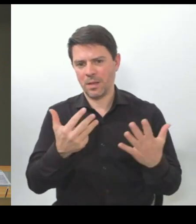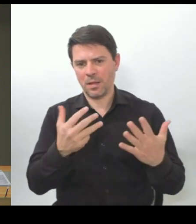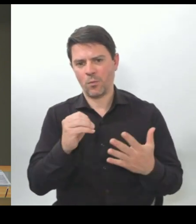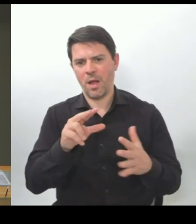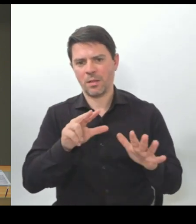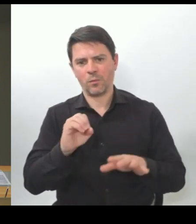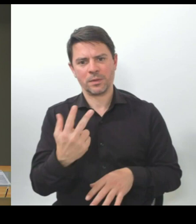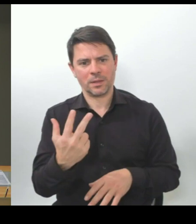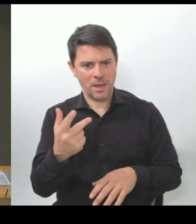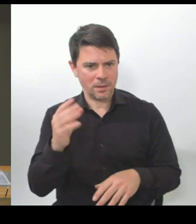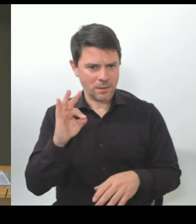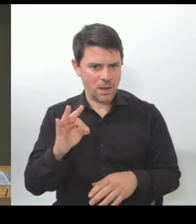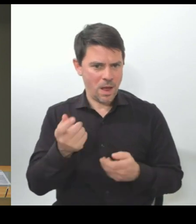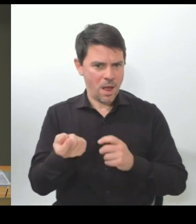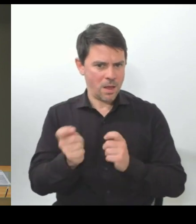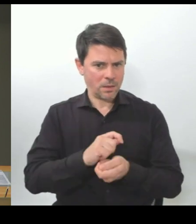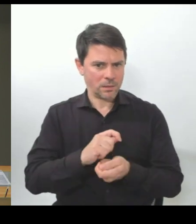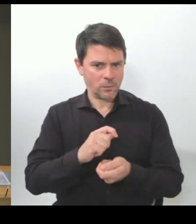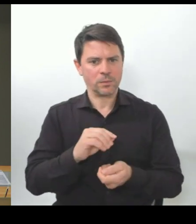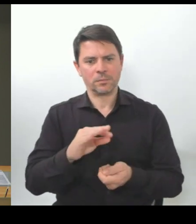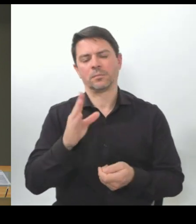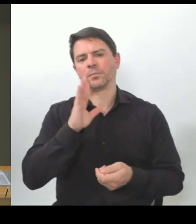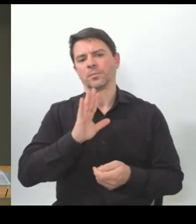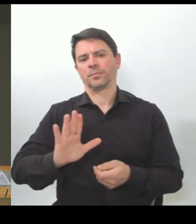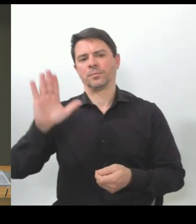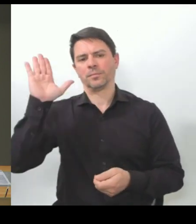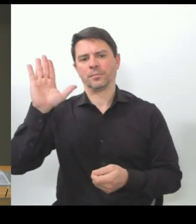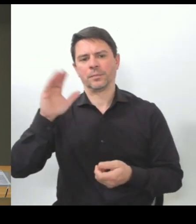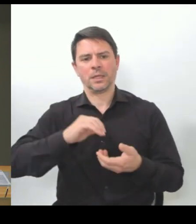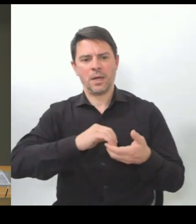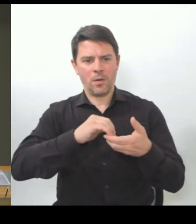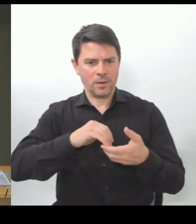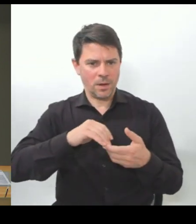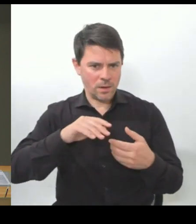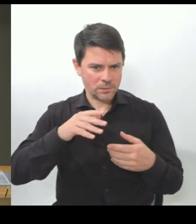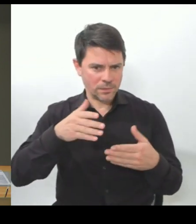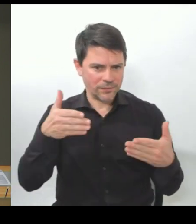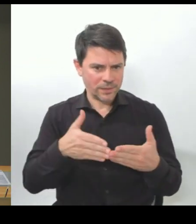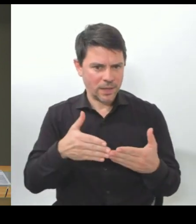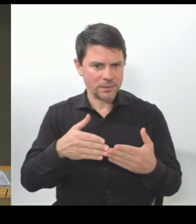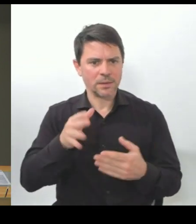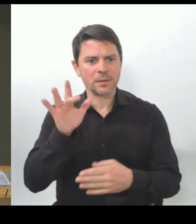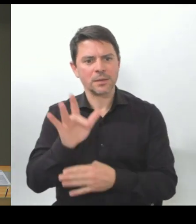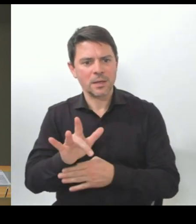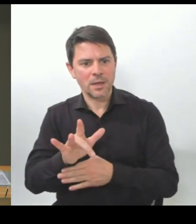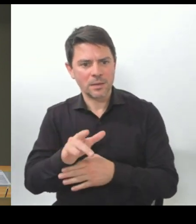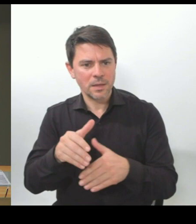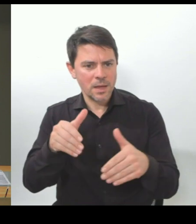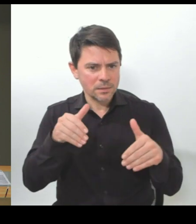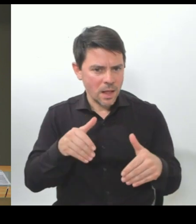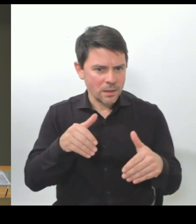mehr Funktions Gebäude für das Museumsdorf Düppel errichten" sowie hierzu Änderungsantrag der Fraktion der